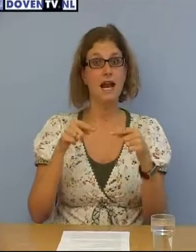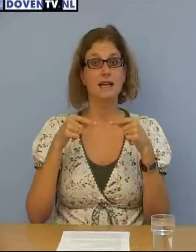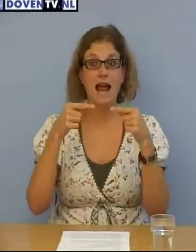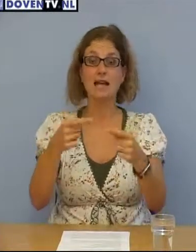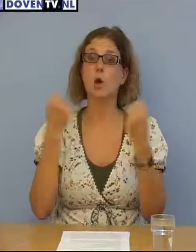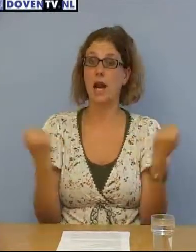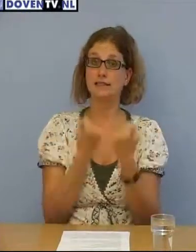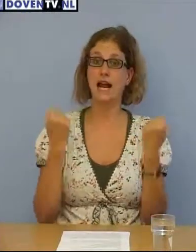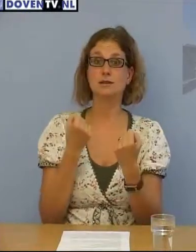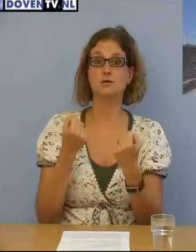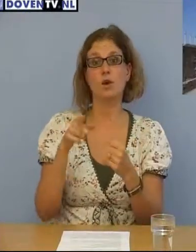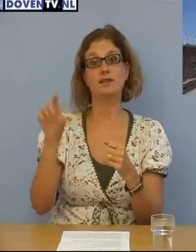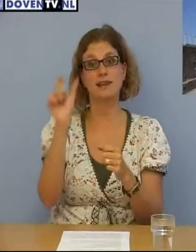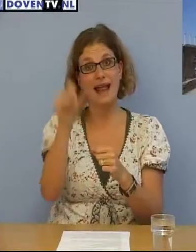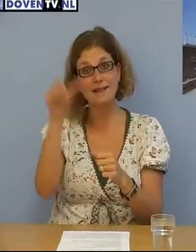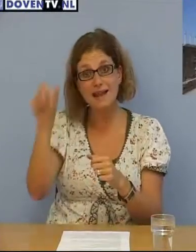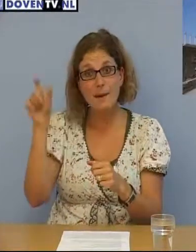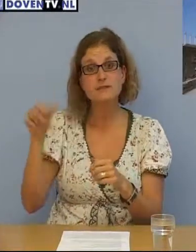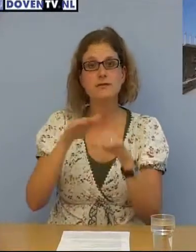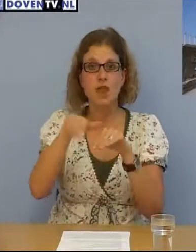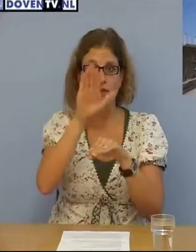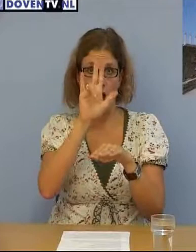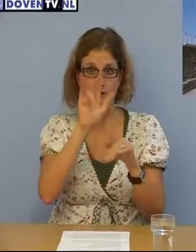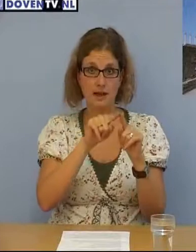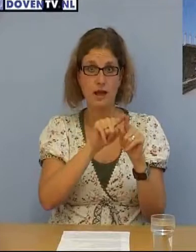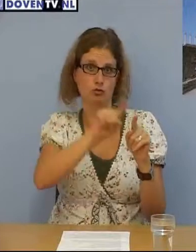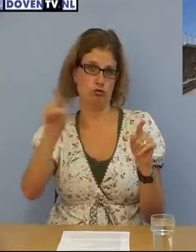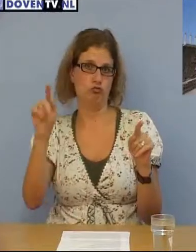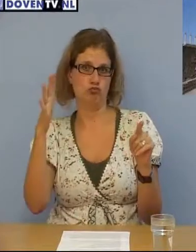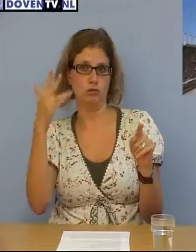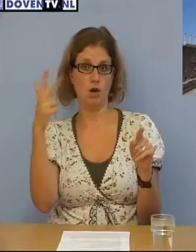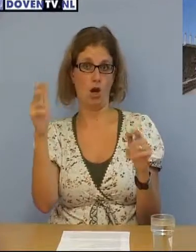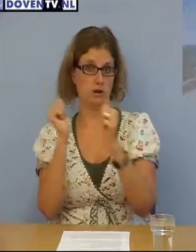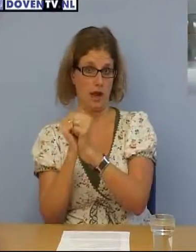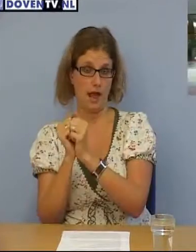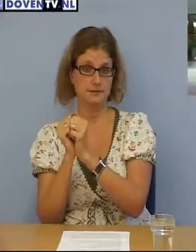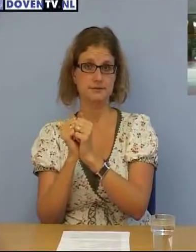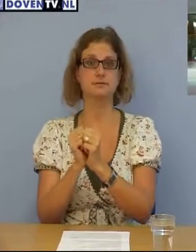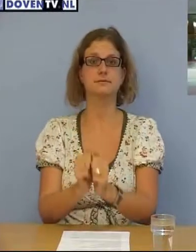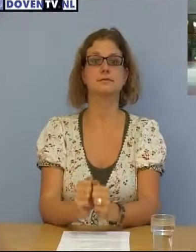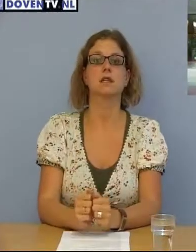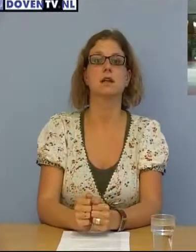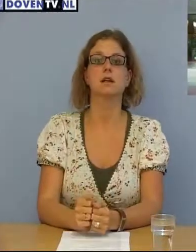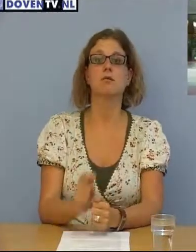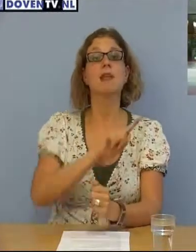De reizen worden georganiseerd voor deelnemers vanaf 18 jaar tot 80 jaar.